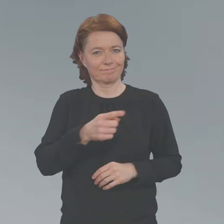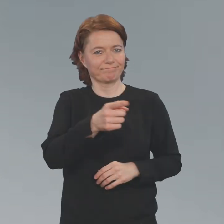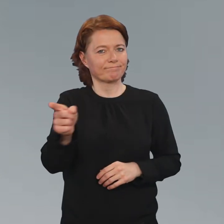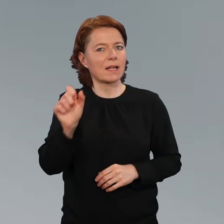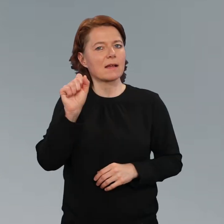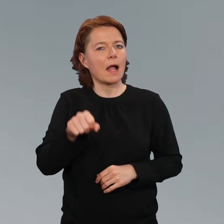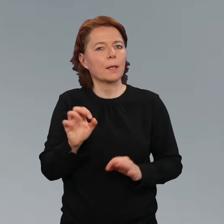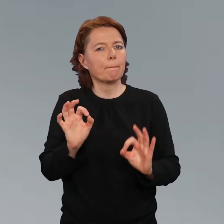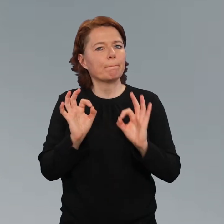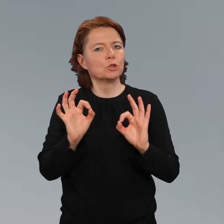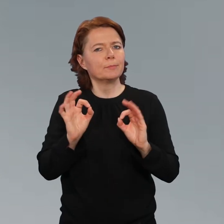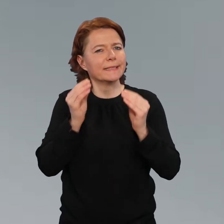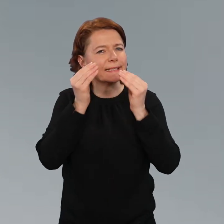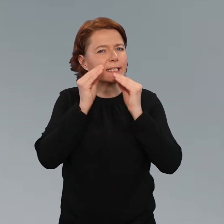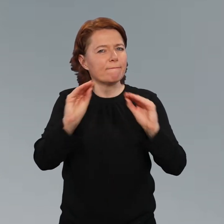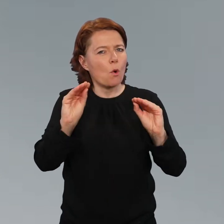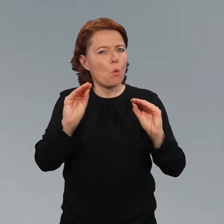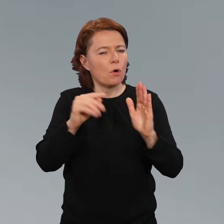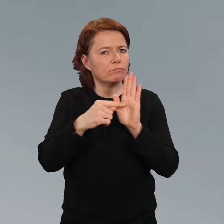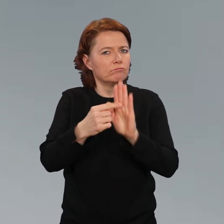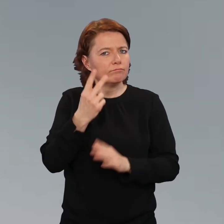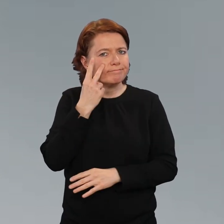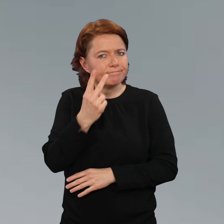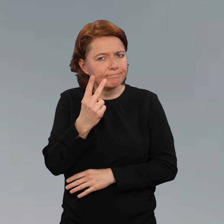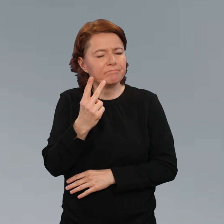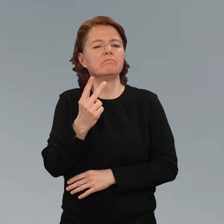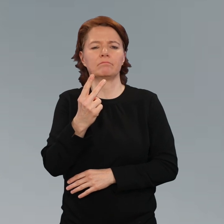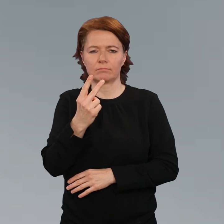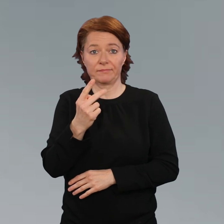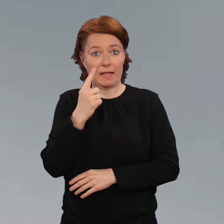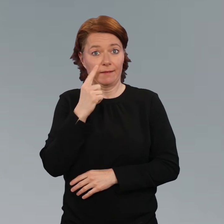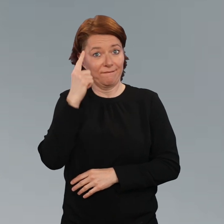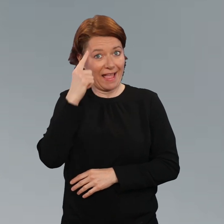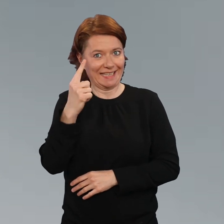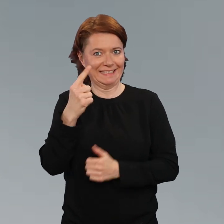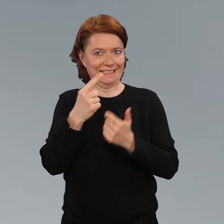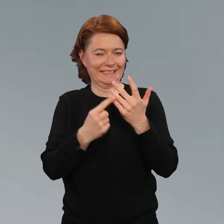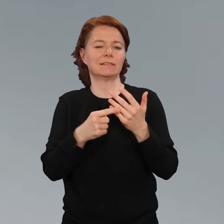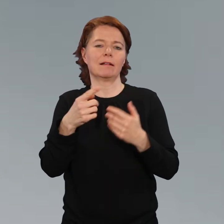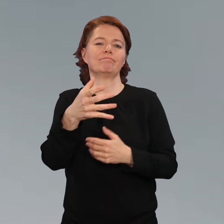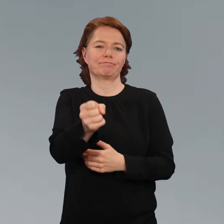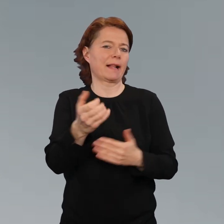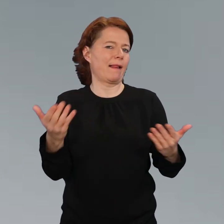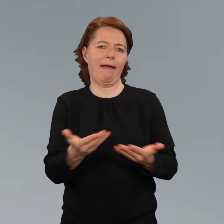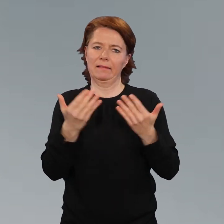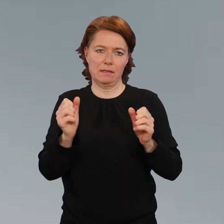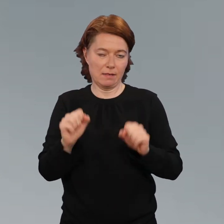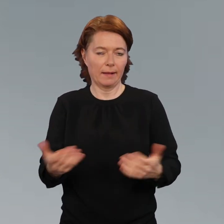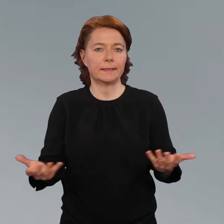Wer auf die folgenden Hinweise achtet, wie sie die Handelskammern, Verbraucherzentralen und Medienpädagog/-innen